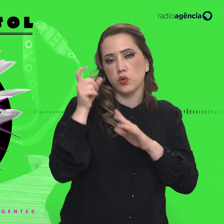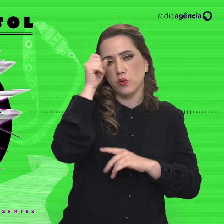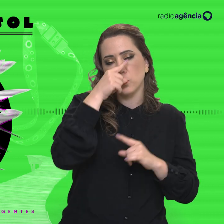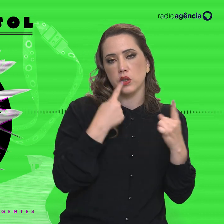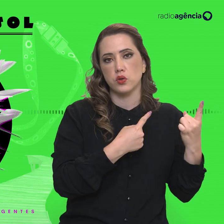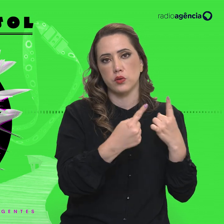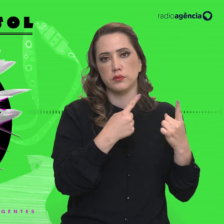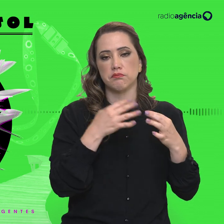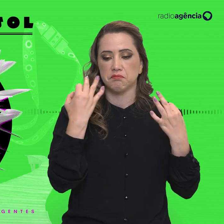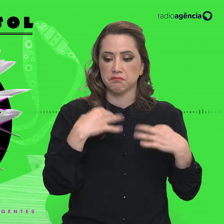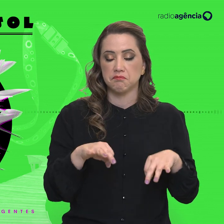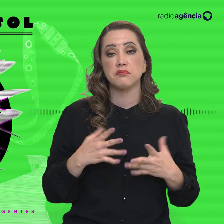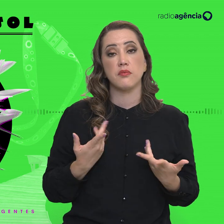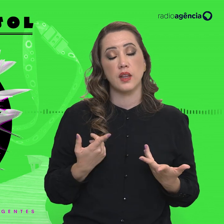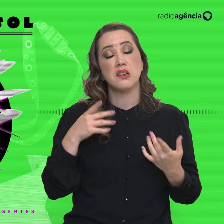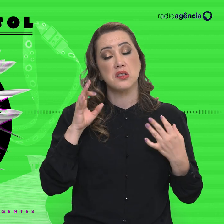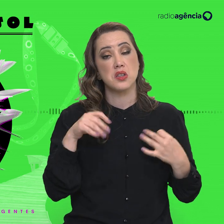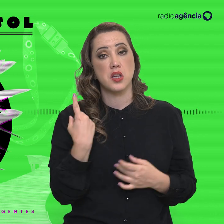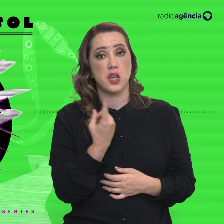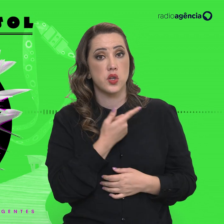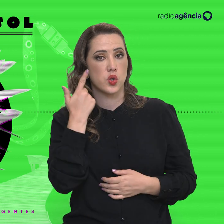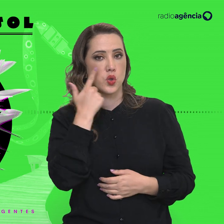[Leyberson] Com certeza. E aí a gente virou videocast também, né?